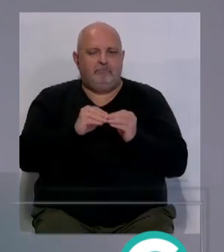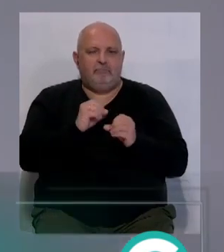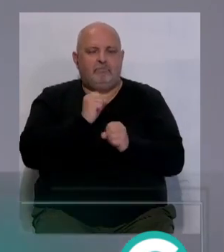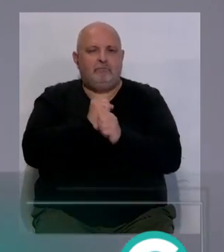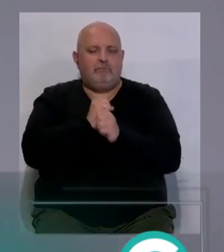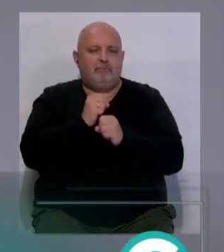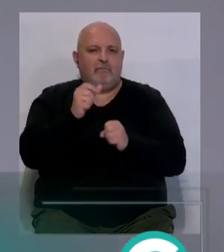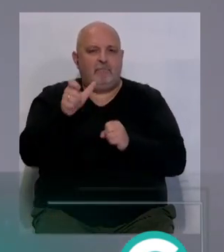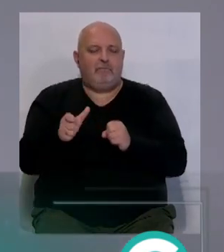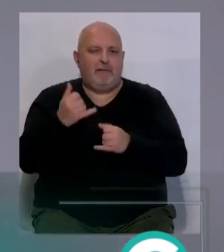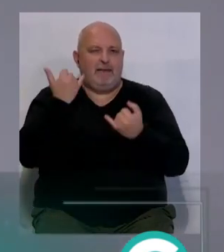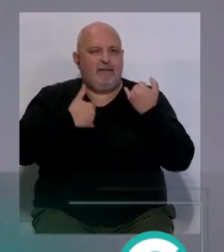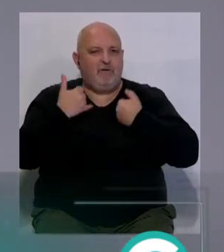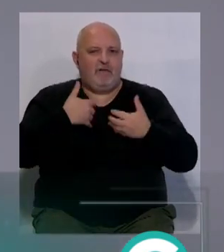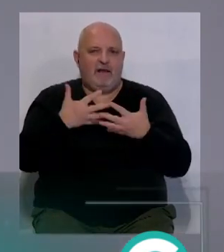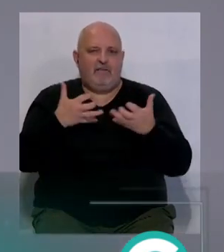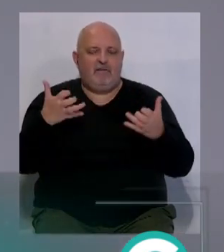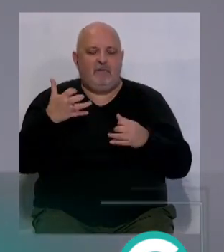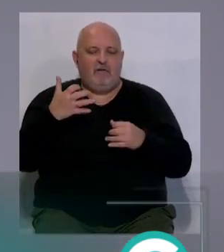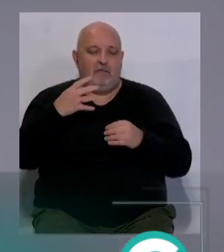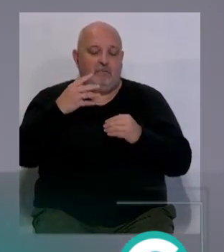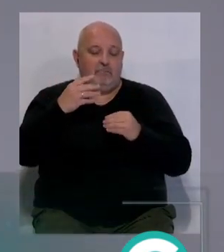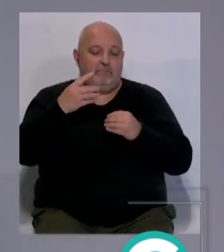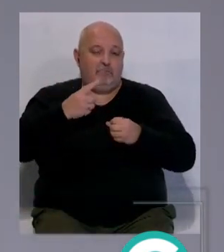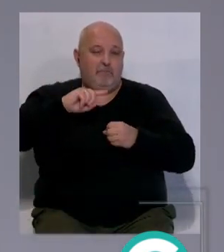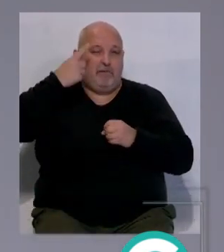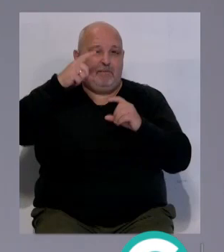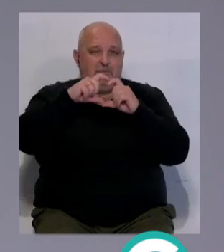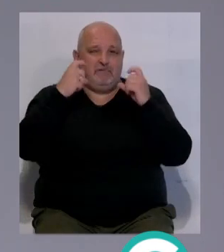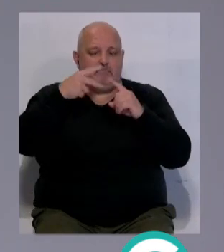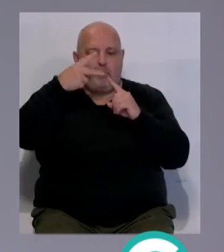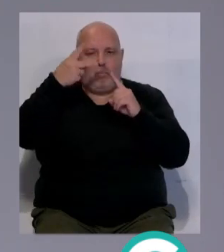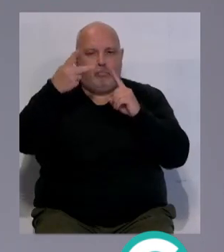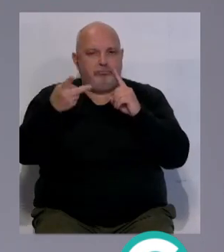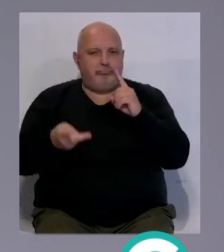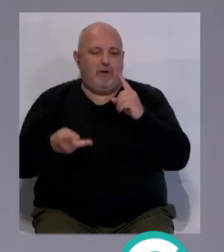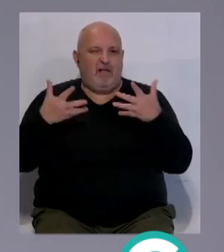ha resultado herido de gravedad al caer desde un primer piso en la capital el accidente Se ha